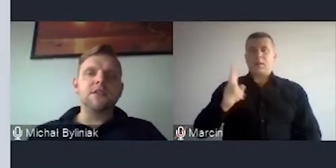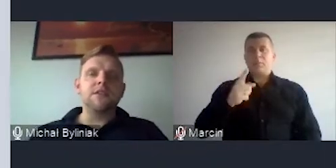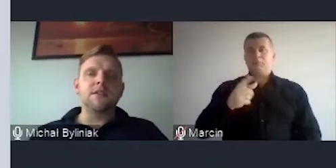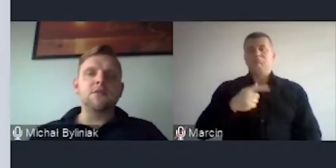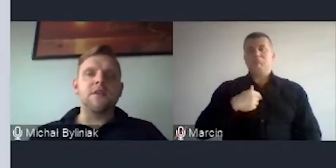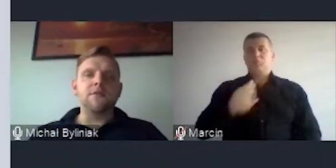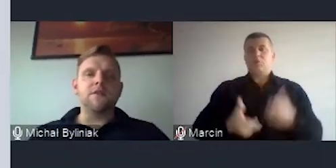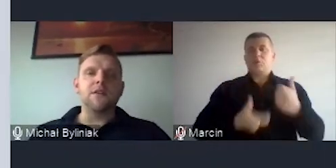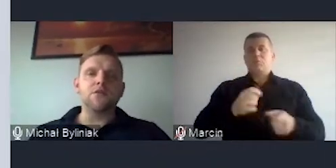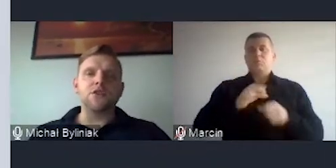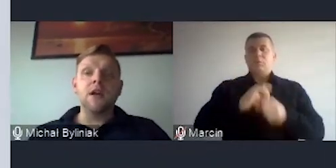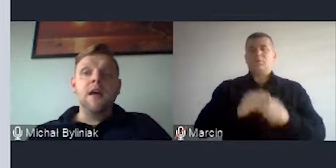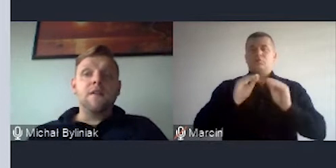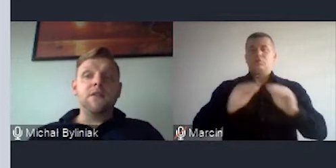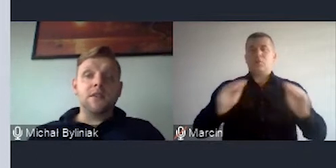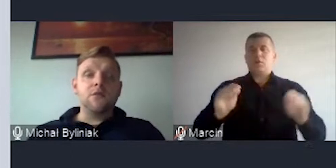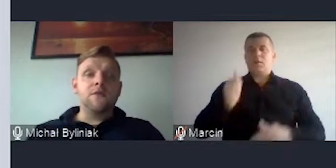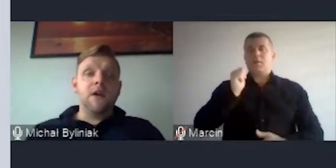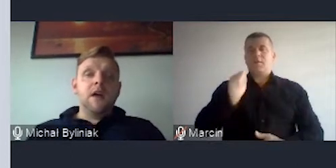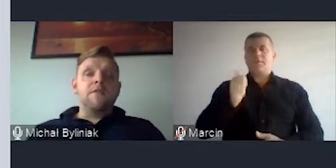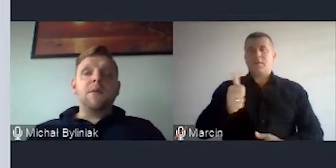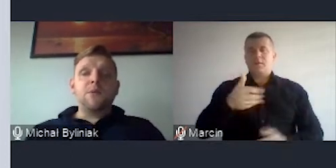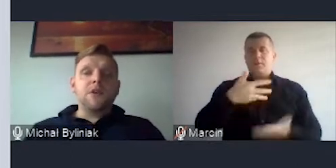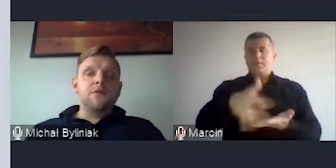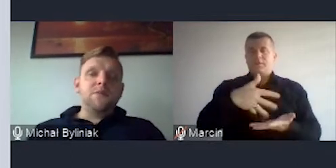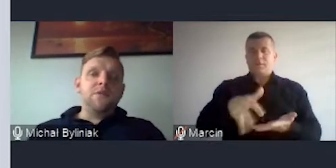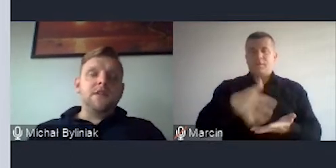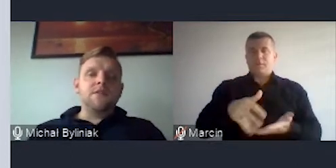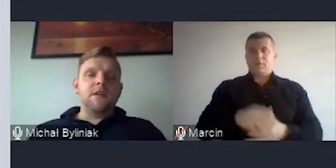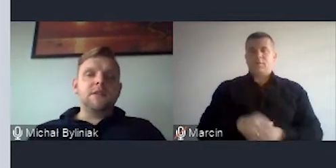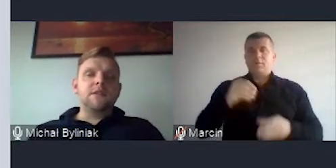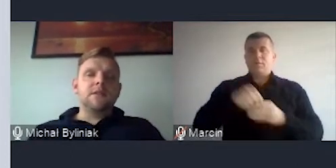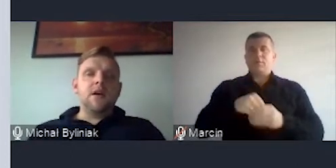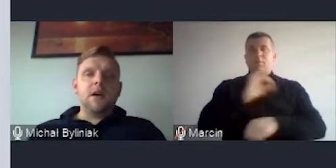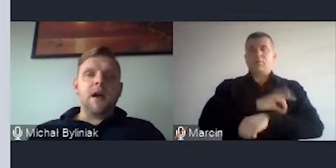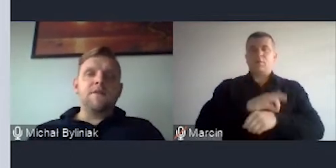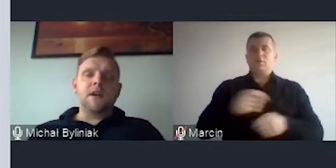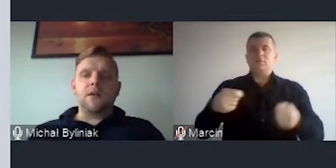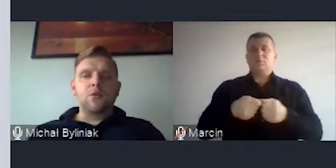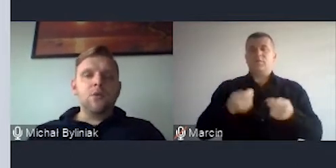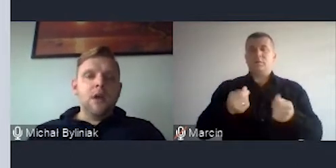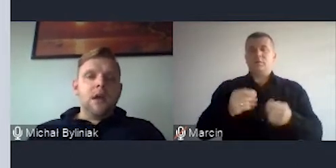z zakresu kwalifikowalności wydatków w ramach projektów współfinansowanych z EFRR-u,